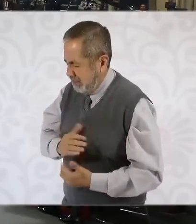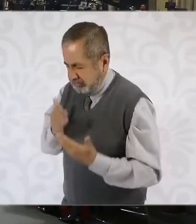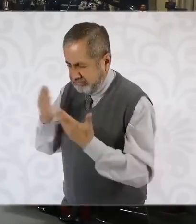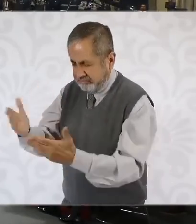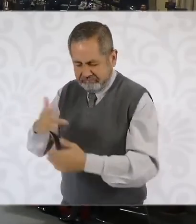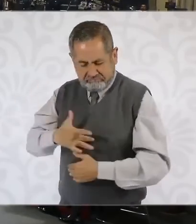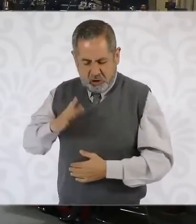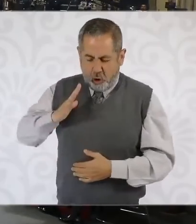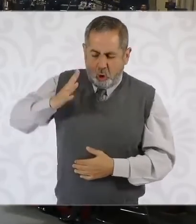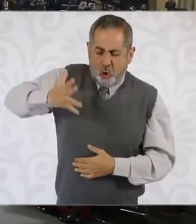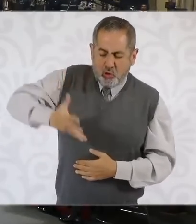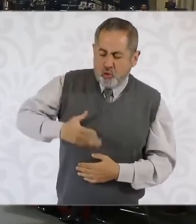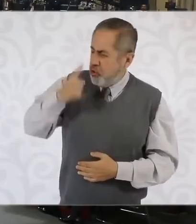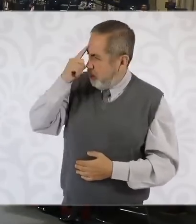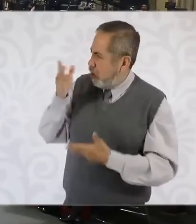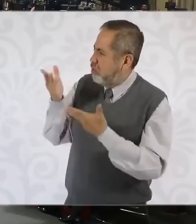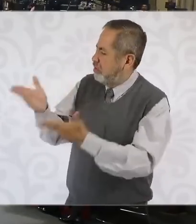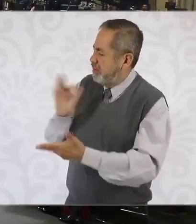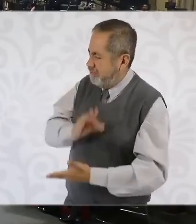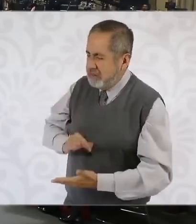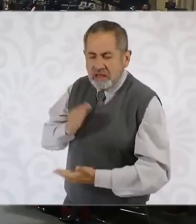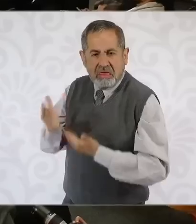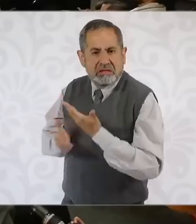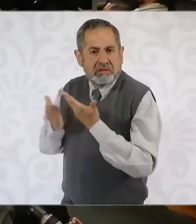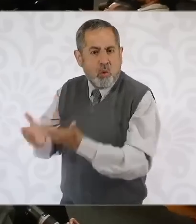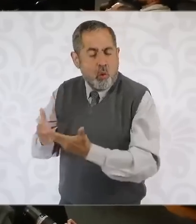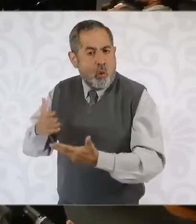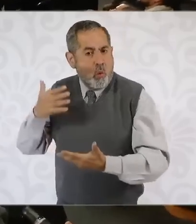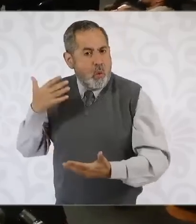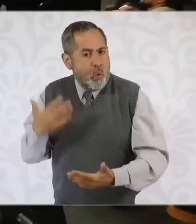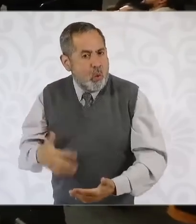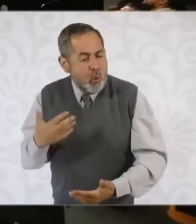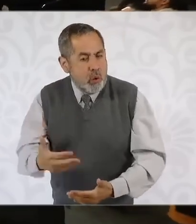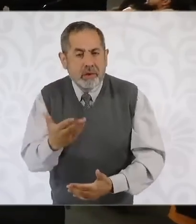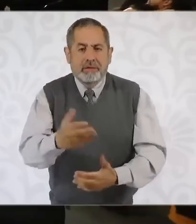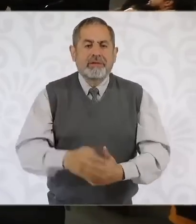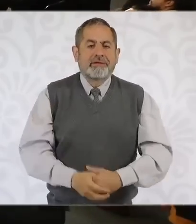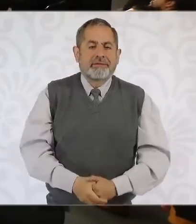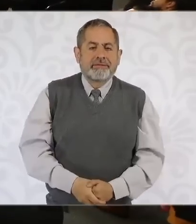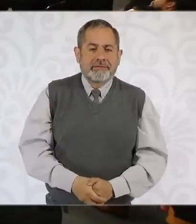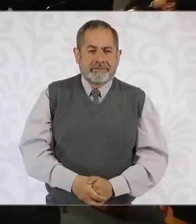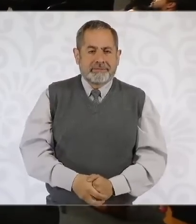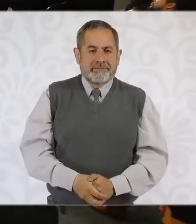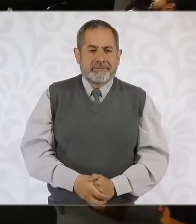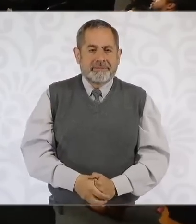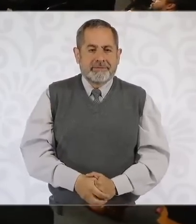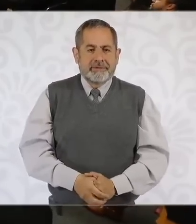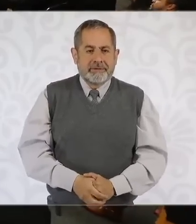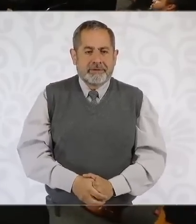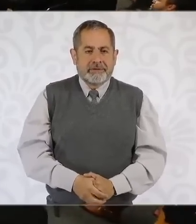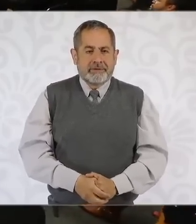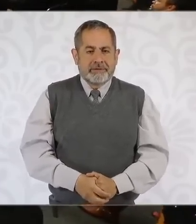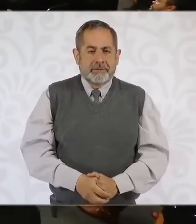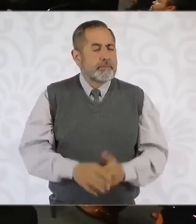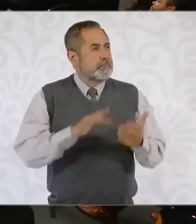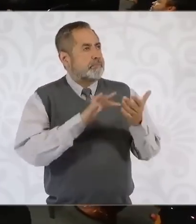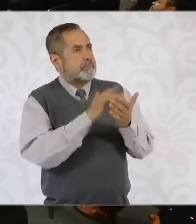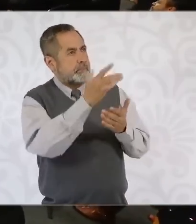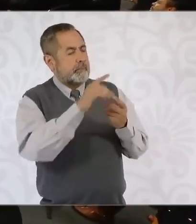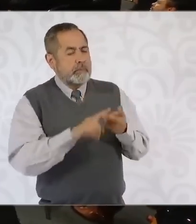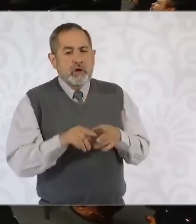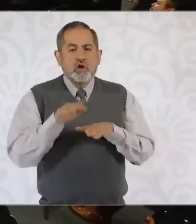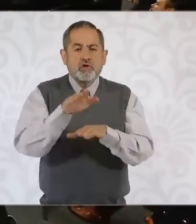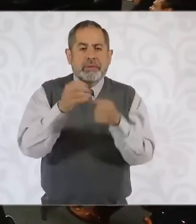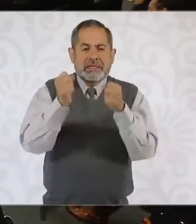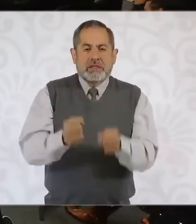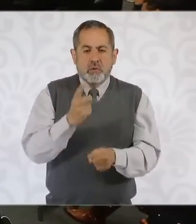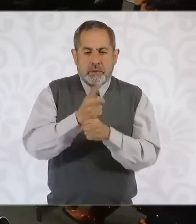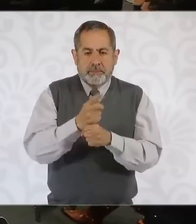presid Gracias segunda pregunta President en el ámbito de seguridad el presidente Trump está